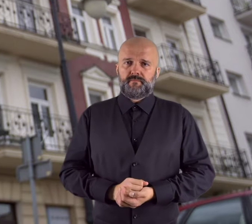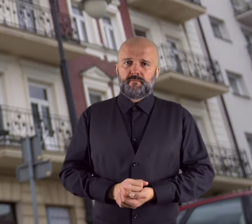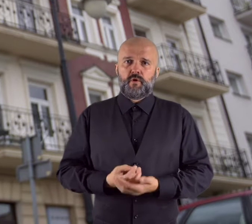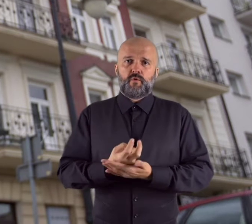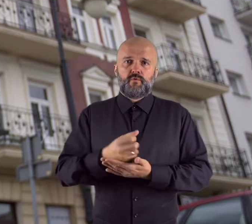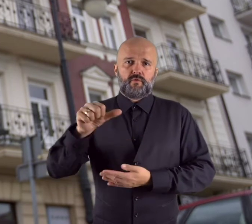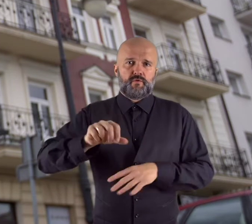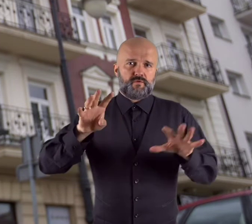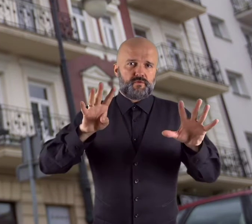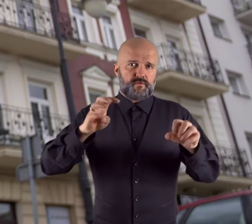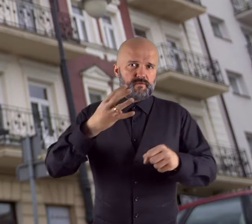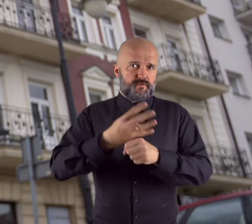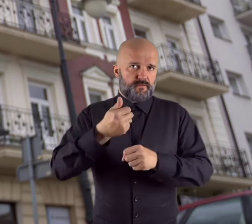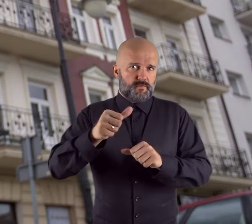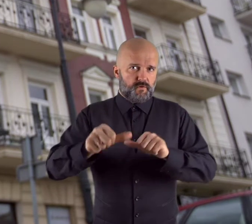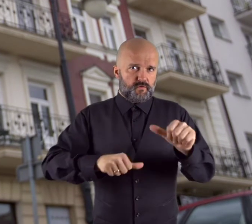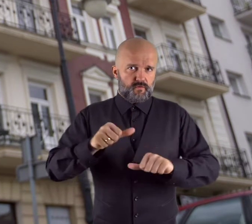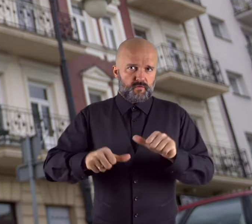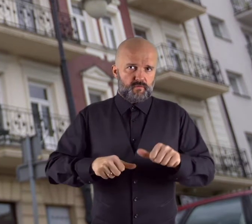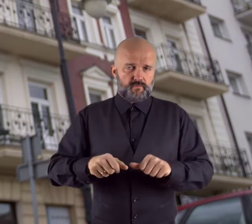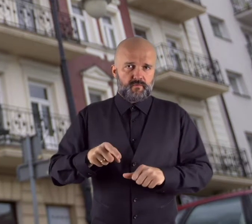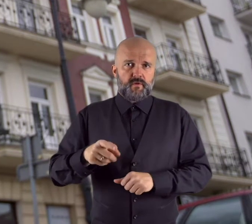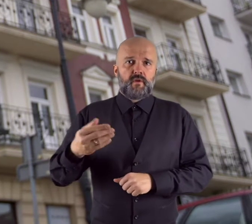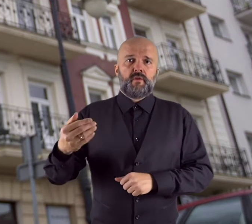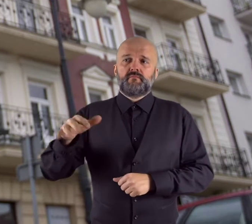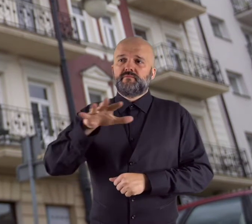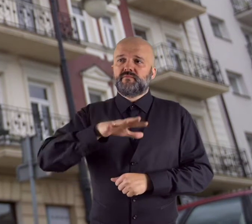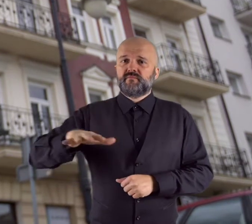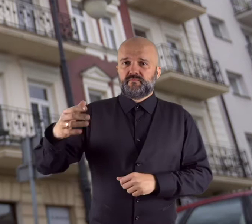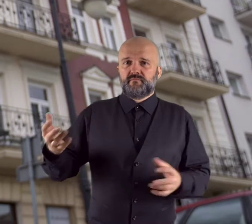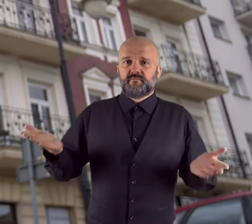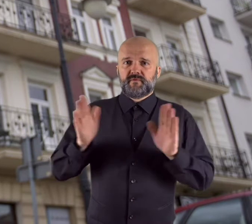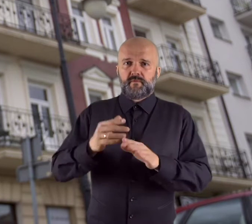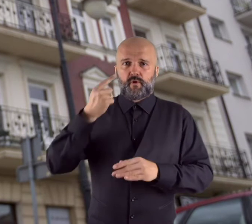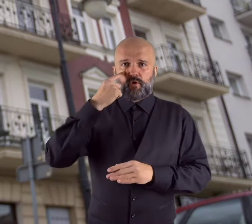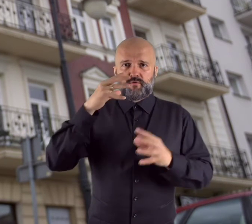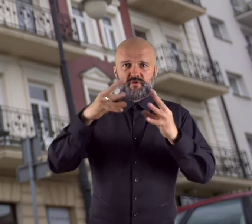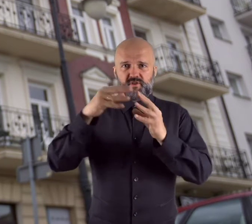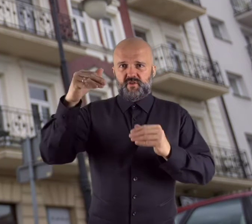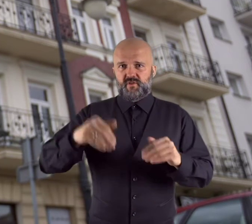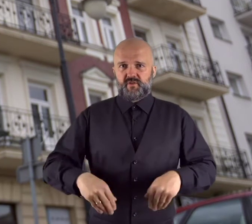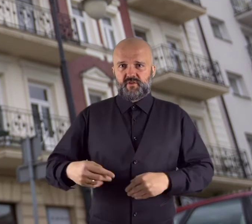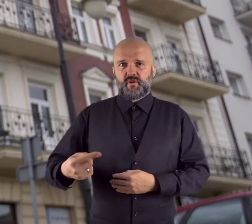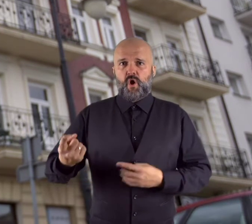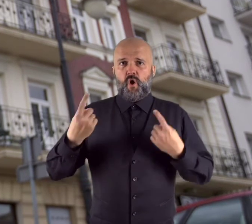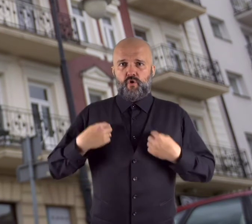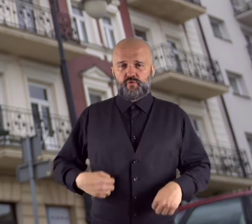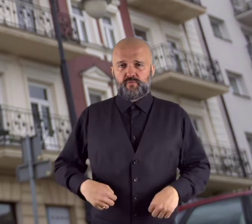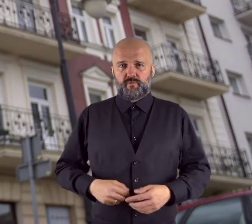W lutym 1941 roku w getcie tym znajdowało się około 10 000 osób.